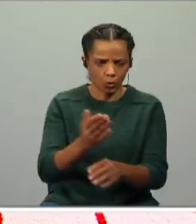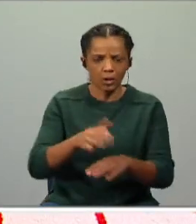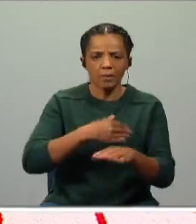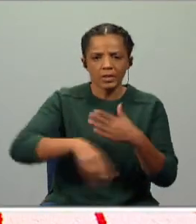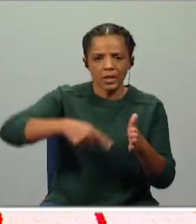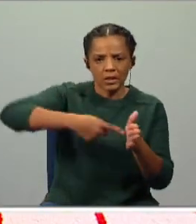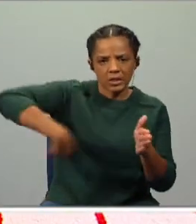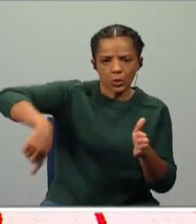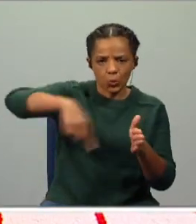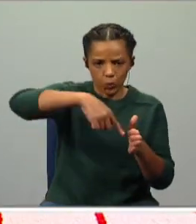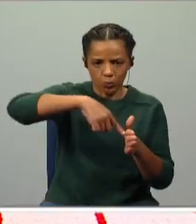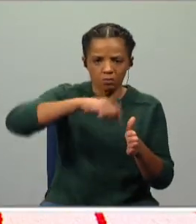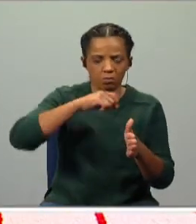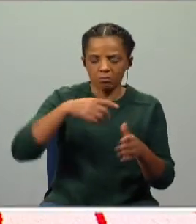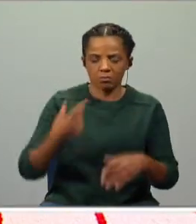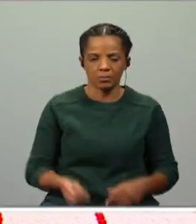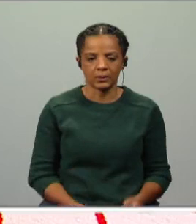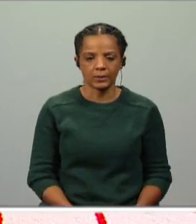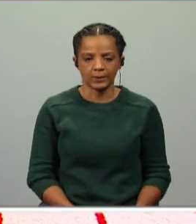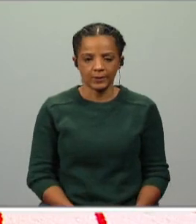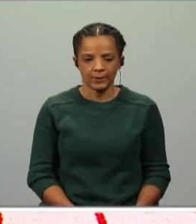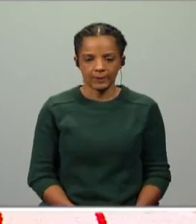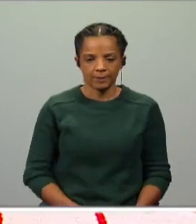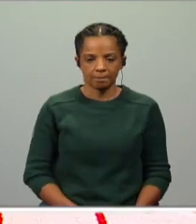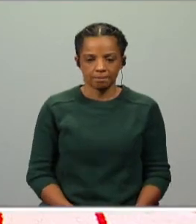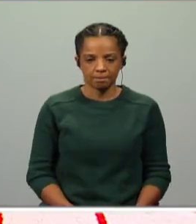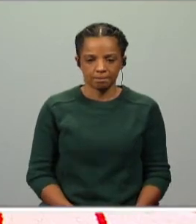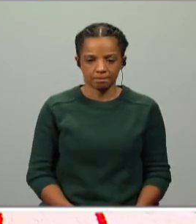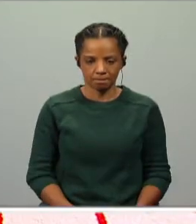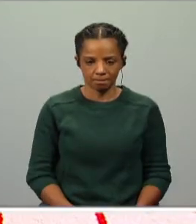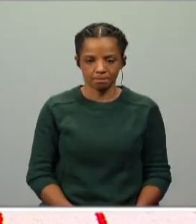uma tampa qualquer coisa e vou pôr aqui